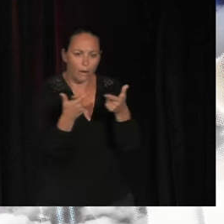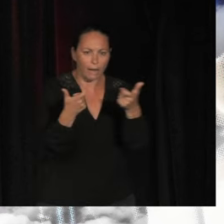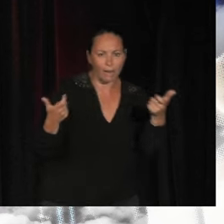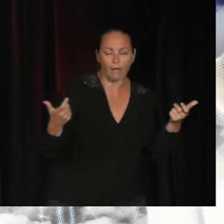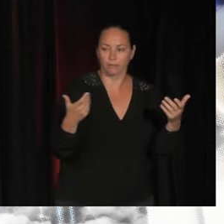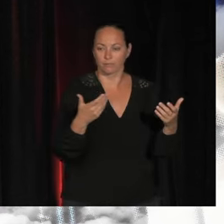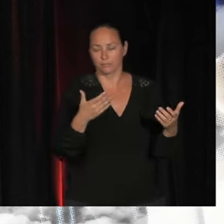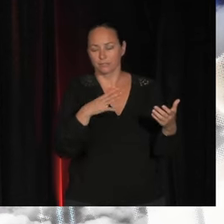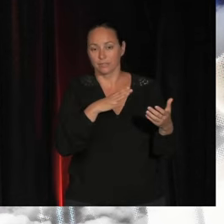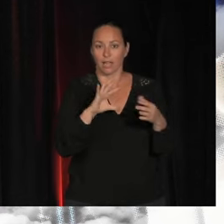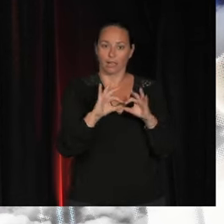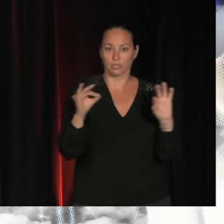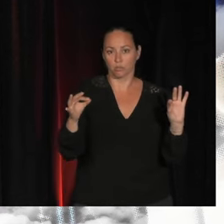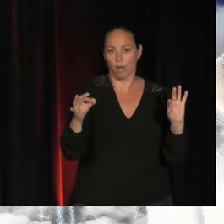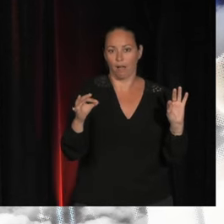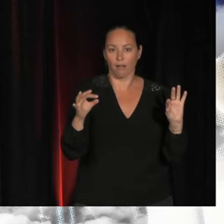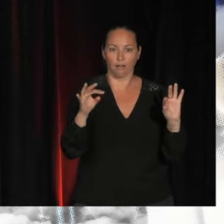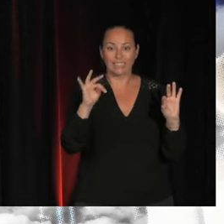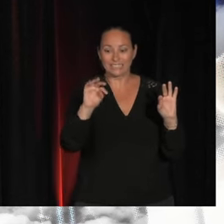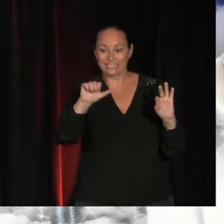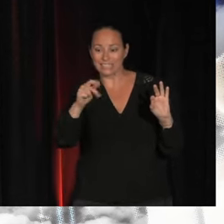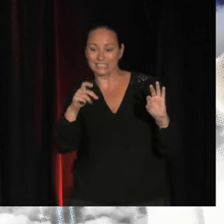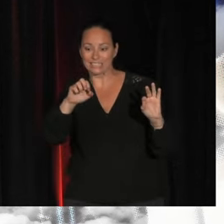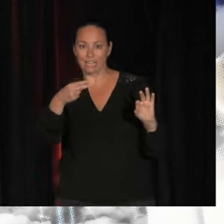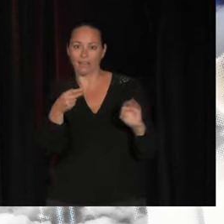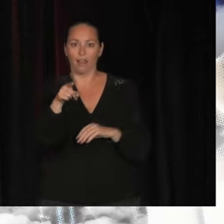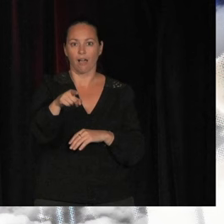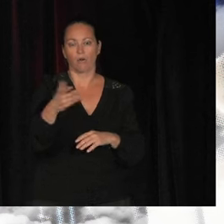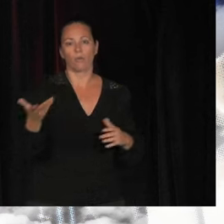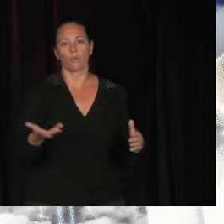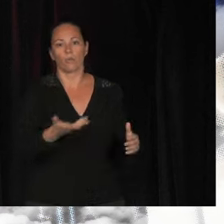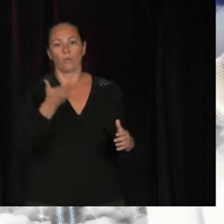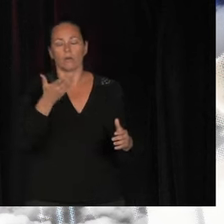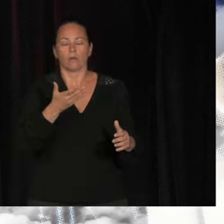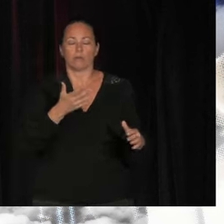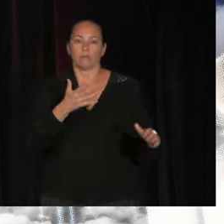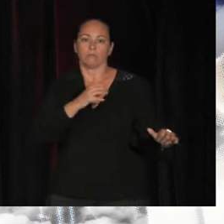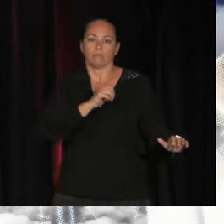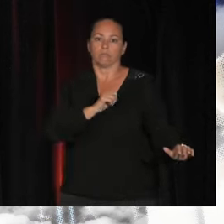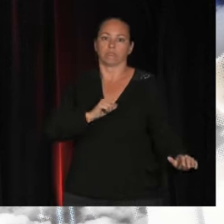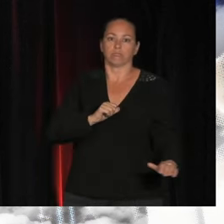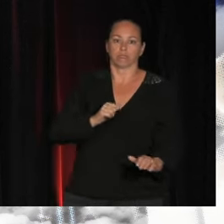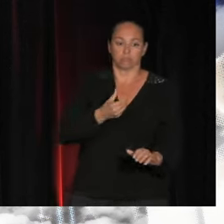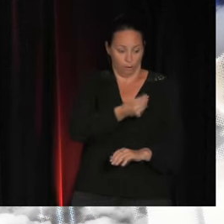L'histoire de Tekken, quand même, toute la tragédie, la famille Mishima qui envoie ses enfants dans le volcan. Je ne sais pas, c'est dur.